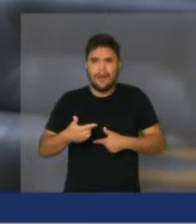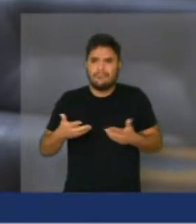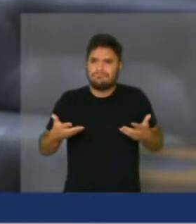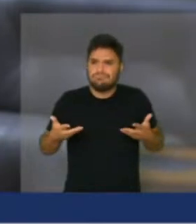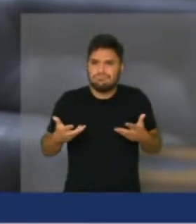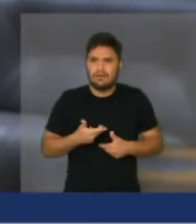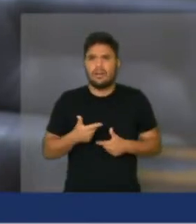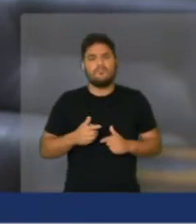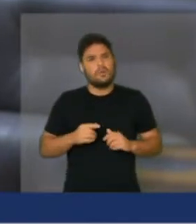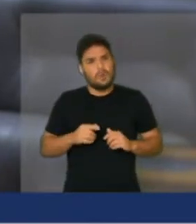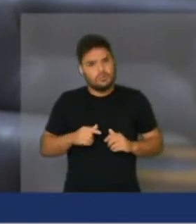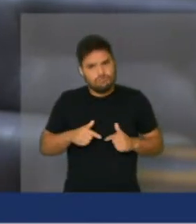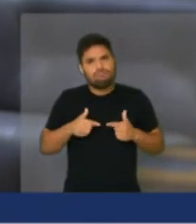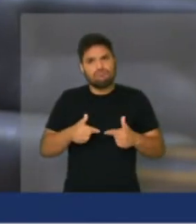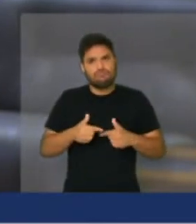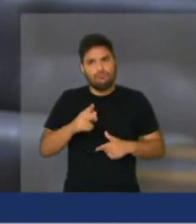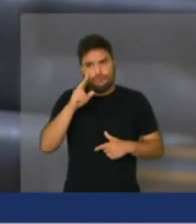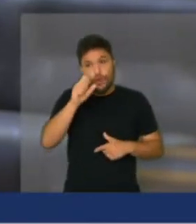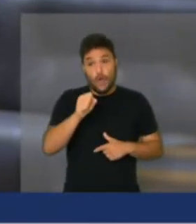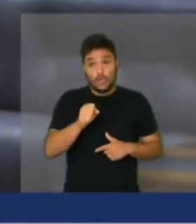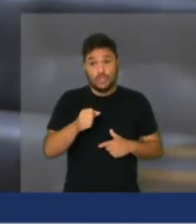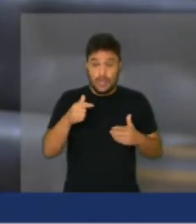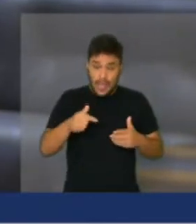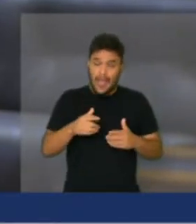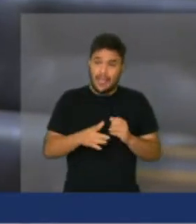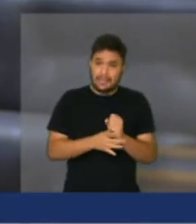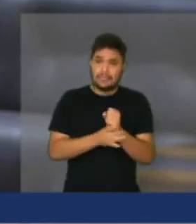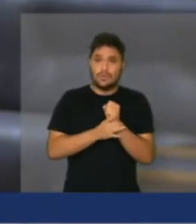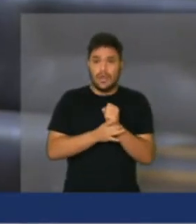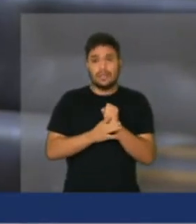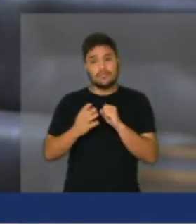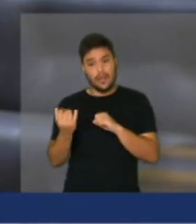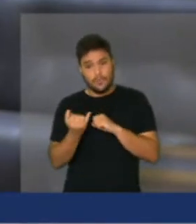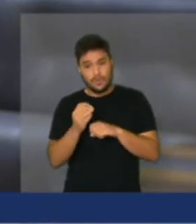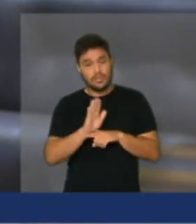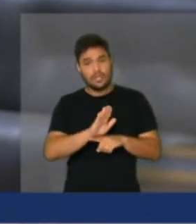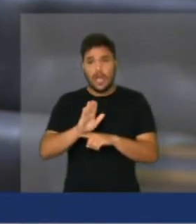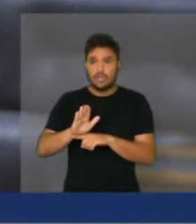TENAZ É IMPORTANTE E AJUDA AS GESTANTES. POR ISSO NOSSA SOLICITAÇÃO É NÃO RETIRADA DE PAUTA. DISCUTIR ESSE